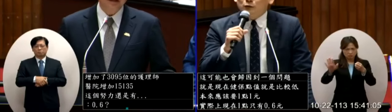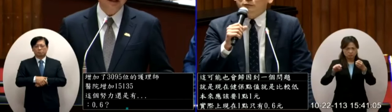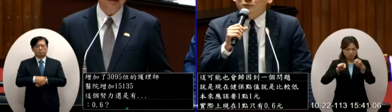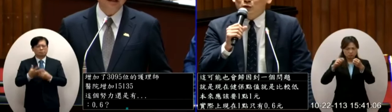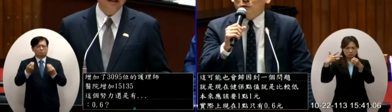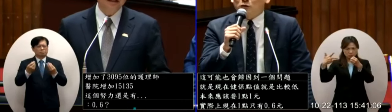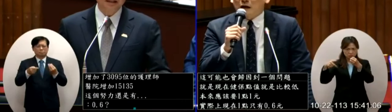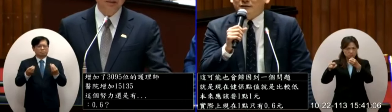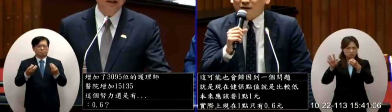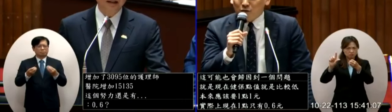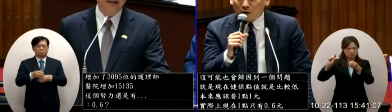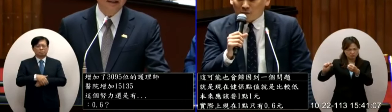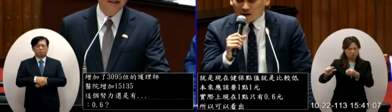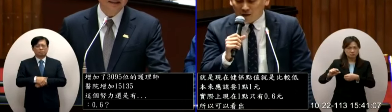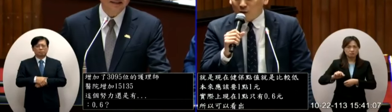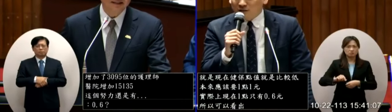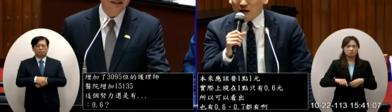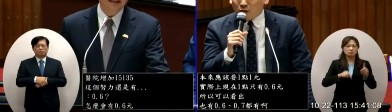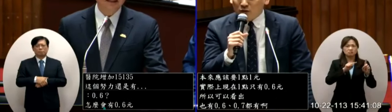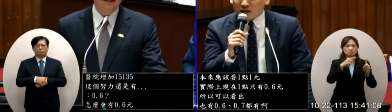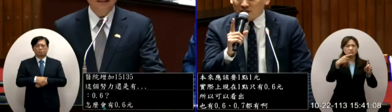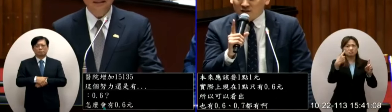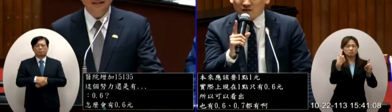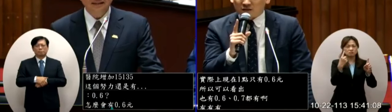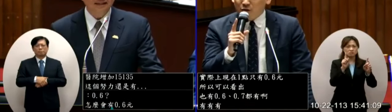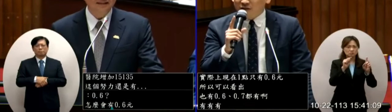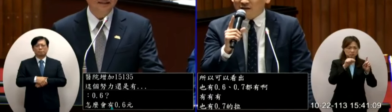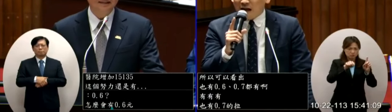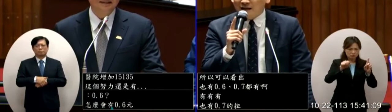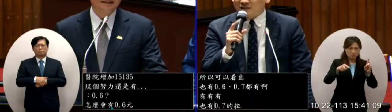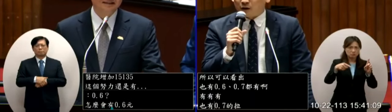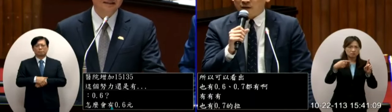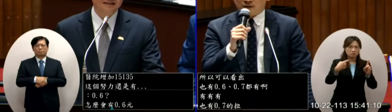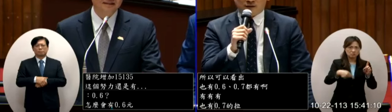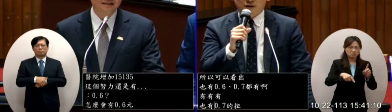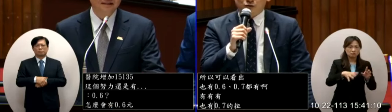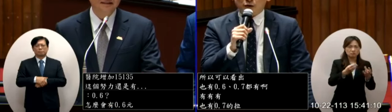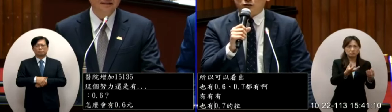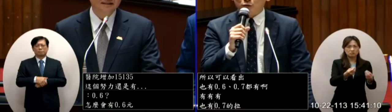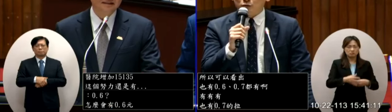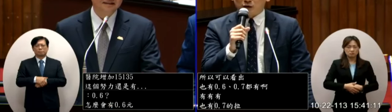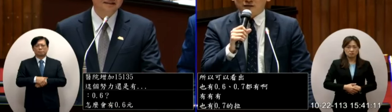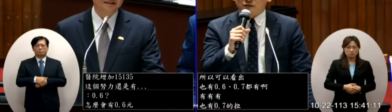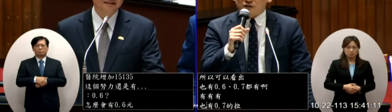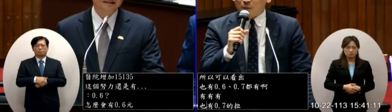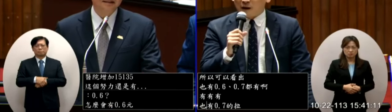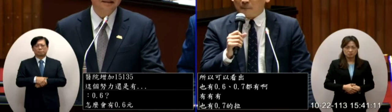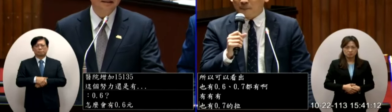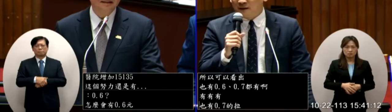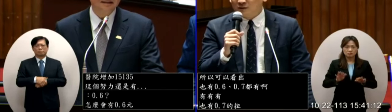就沒有到1.1元嘛 我只是要凸顯一件事情 因為現在大家在吵那個 所謂總預算到底要不要